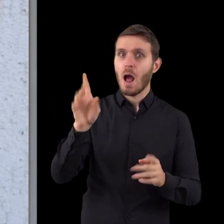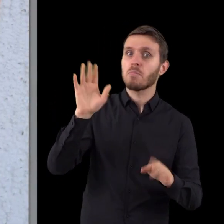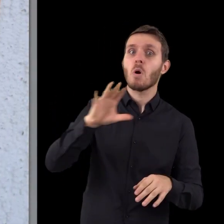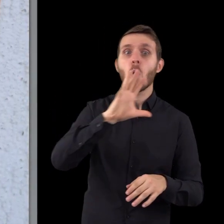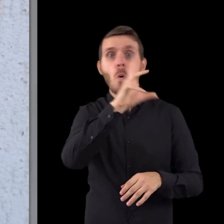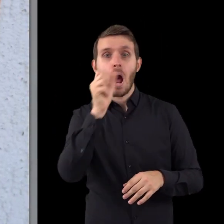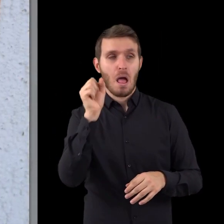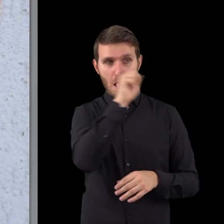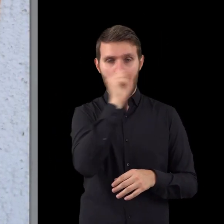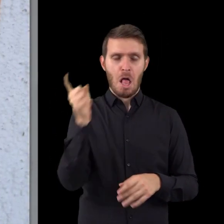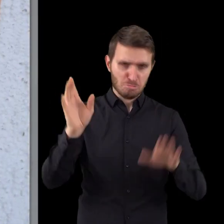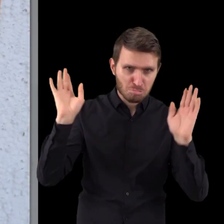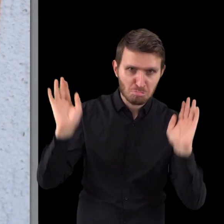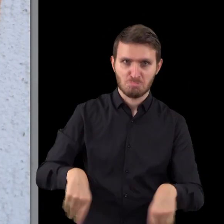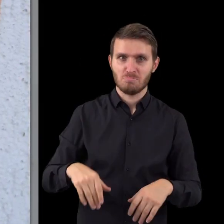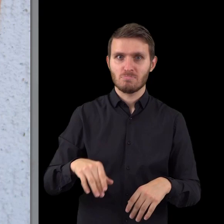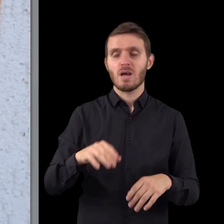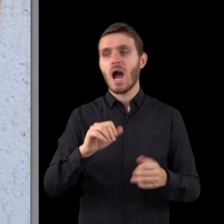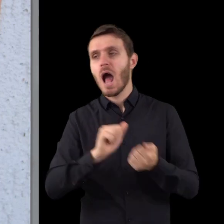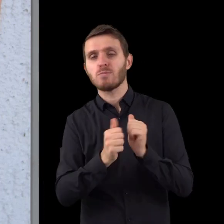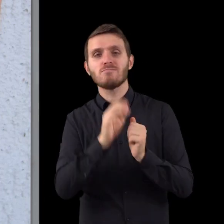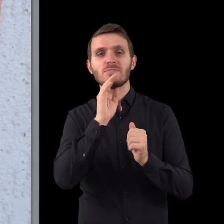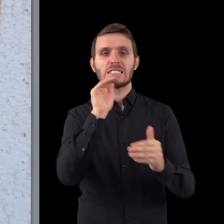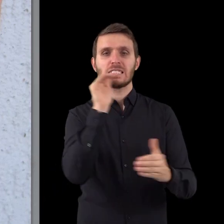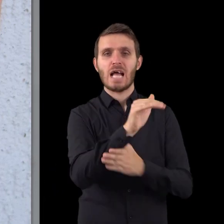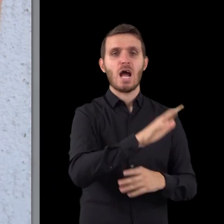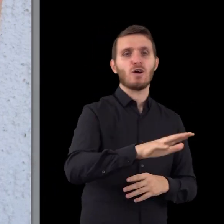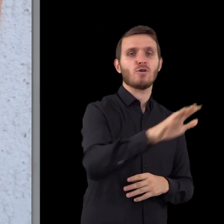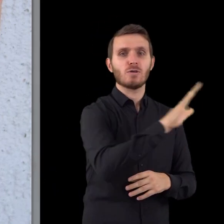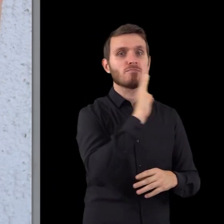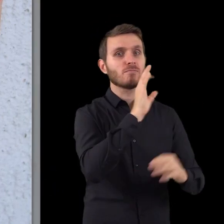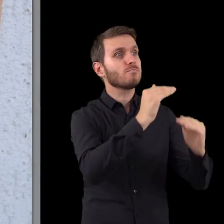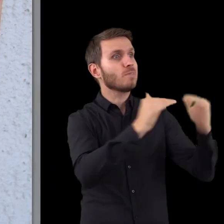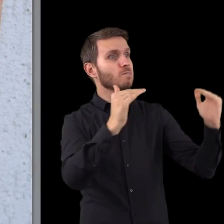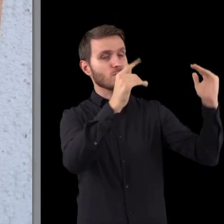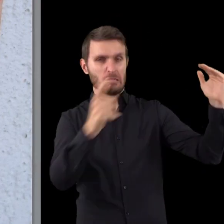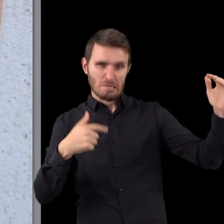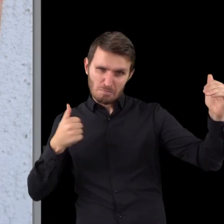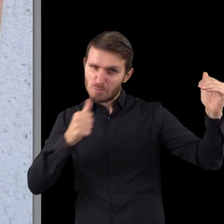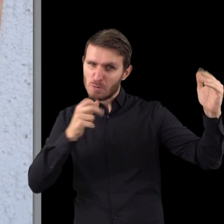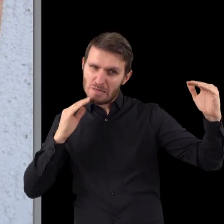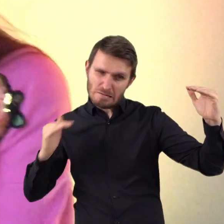Czasem też próbę dogonienia zachodnich, estetycznych standardów.